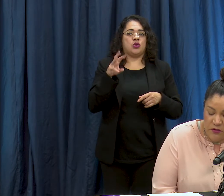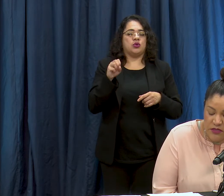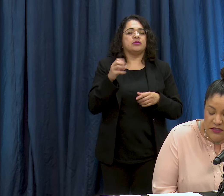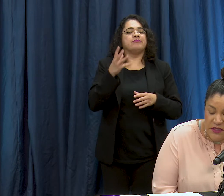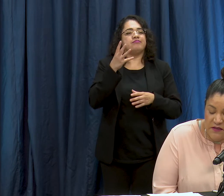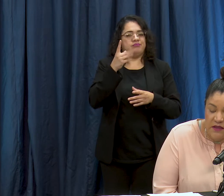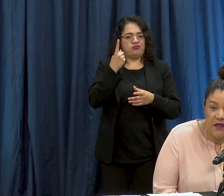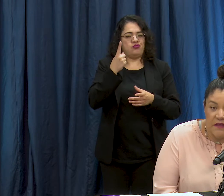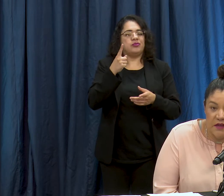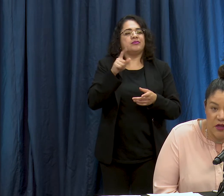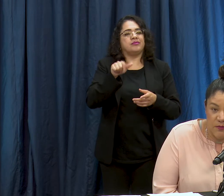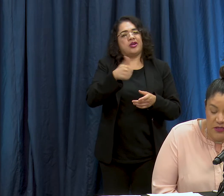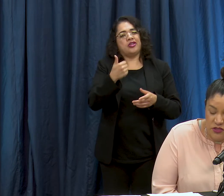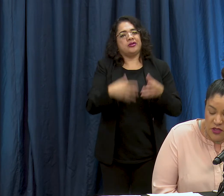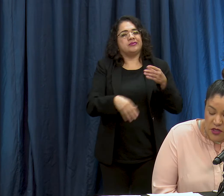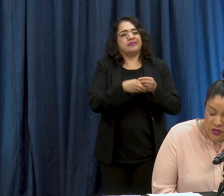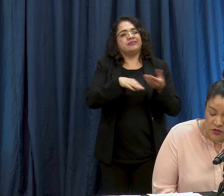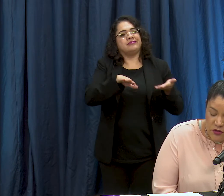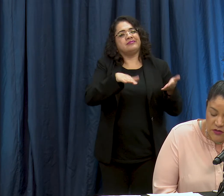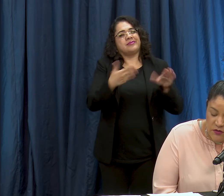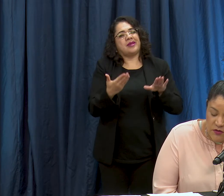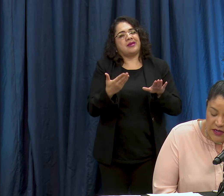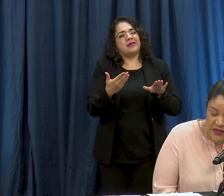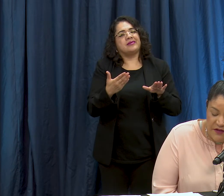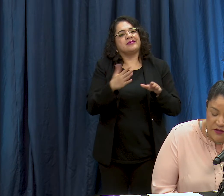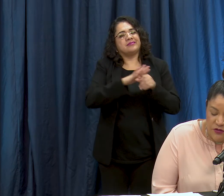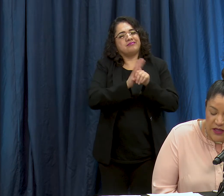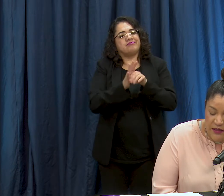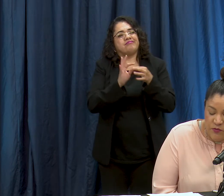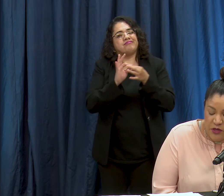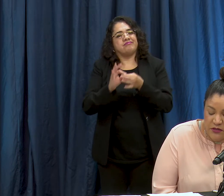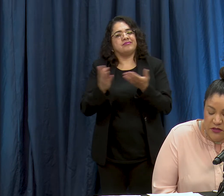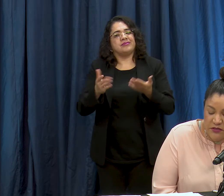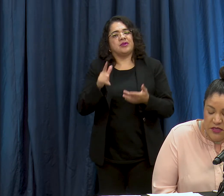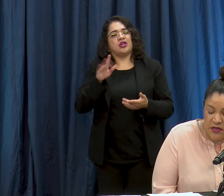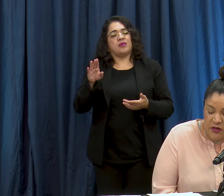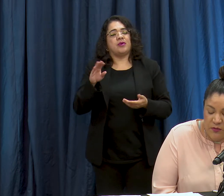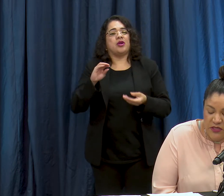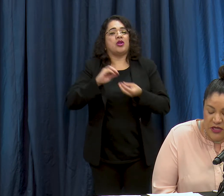residentes de long beach Sol Sol level total de muerte z-- n Long Beach ah